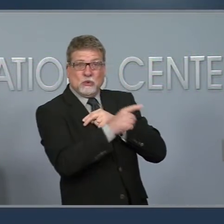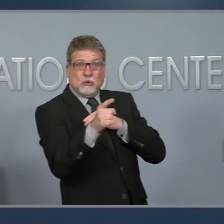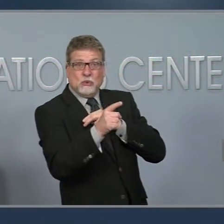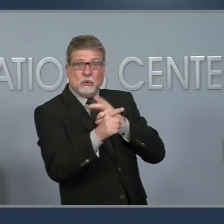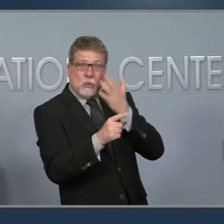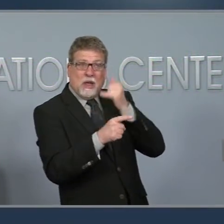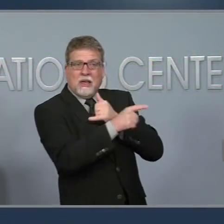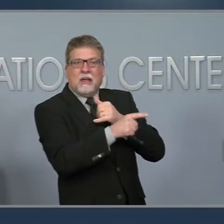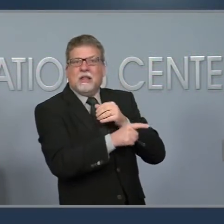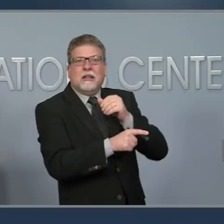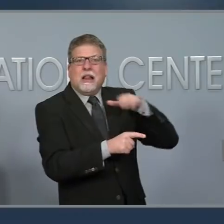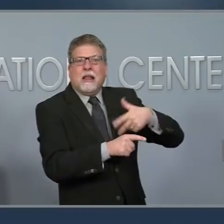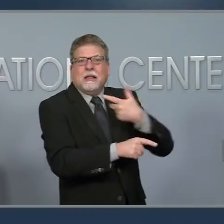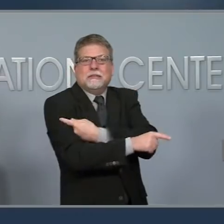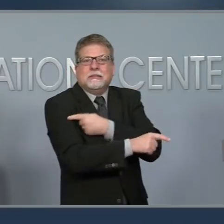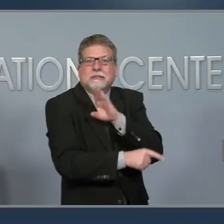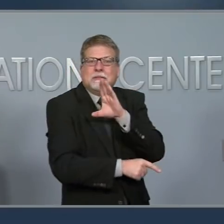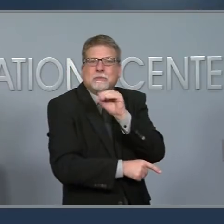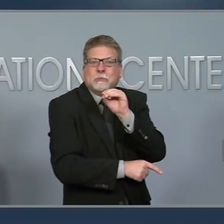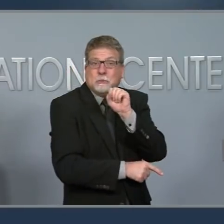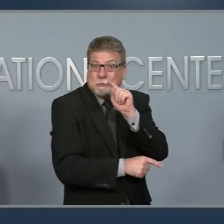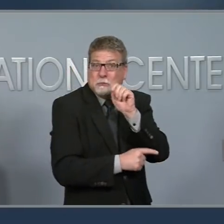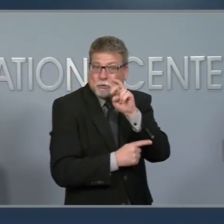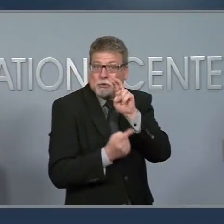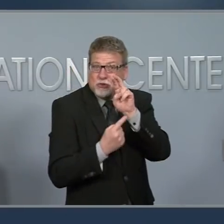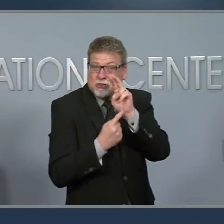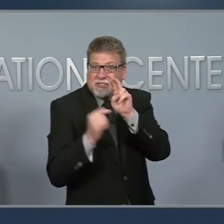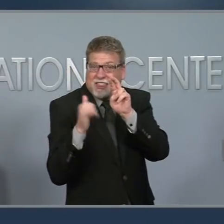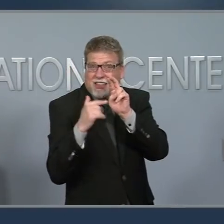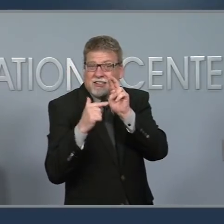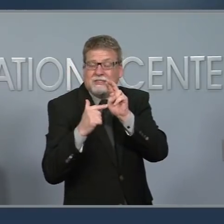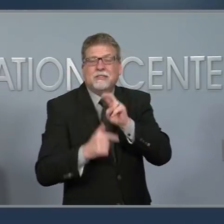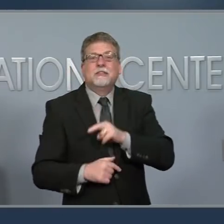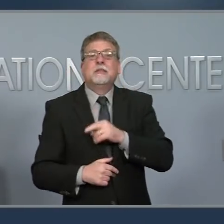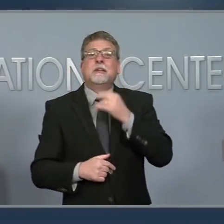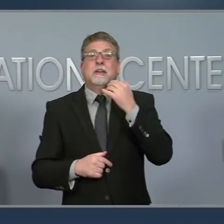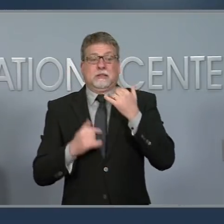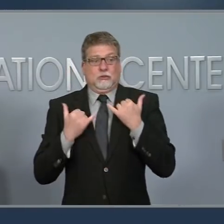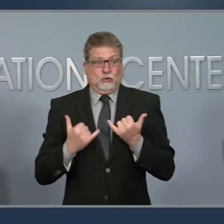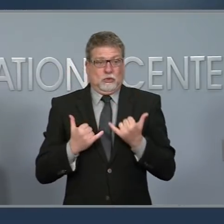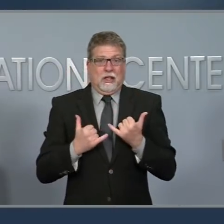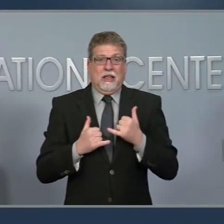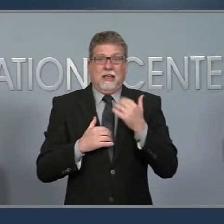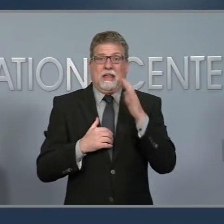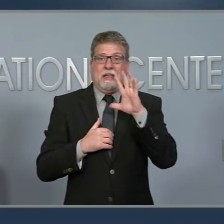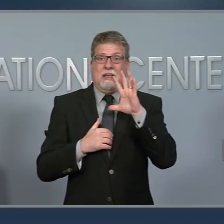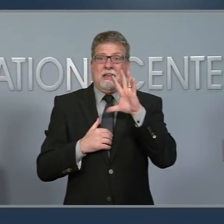vacunas continúan funcionando y que los refuerzos aumentan protección adicional de las personas que están en cuidado